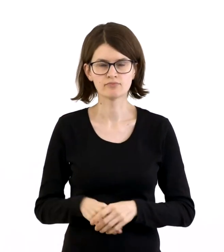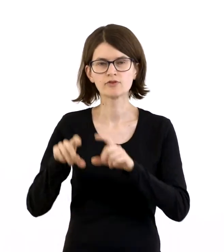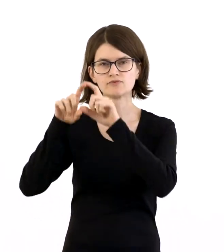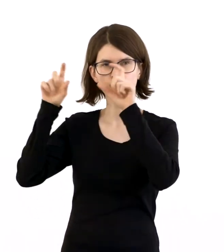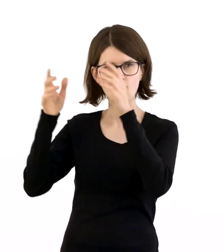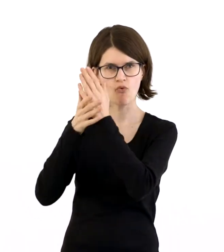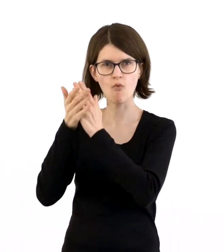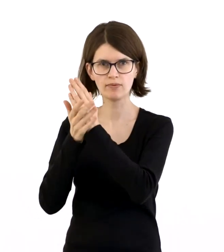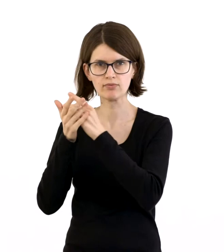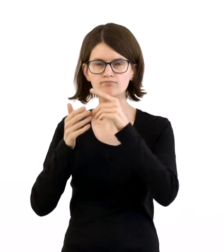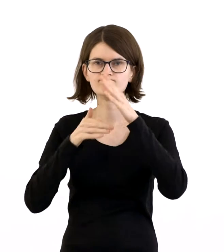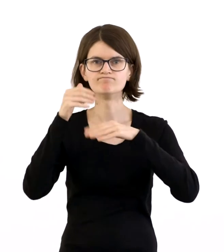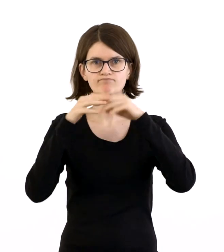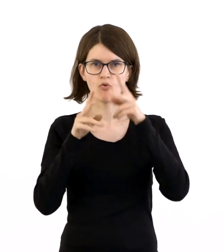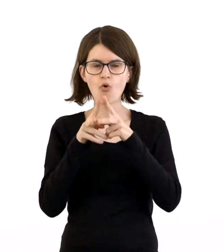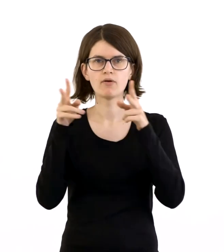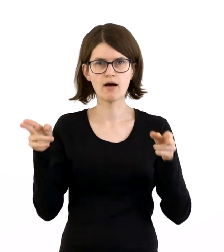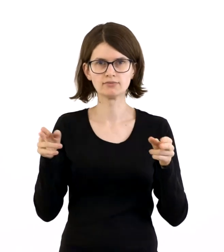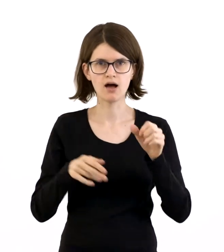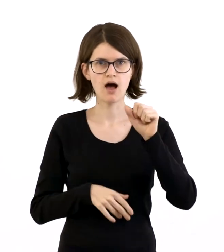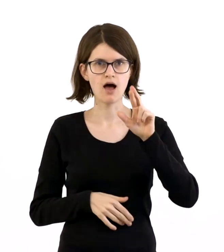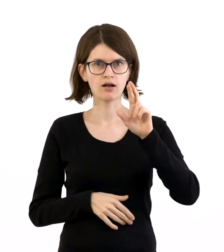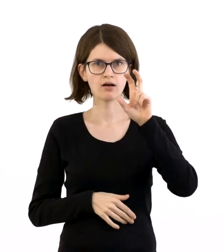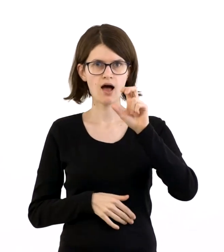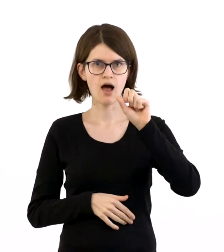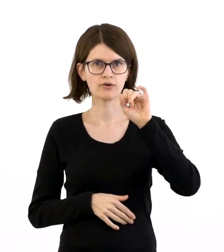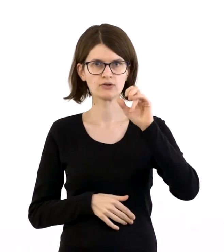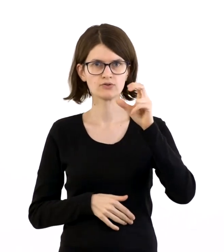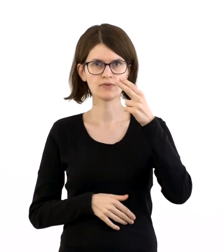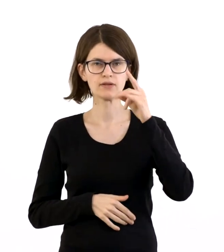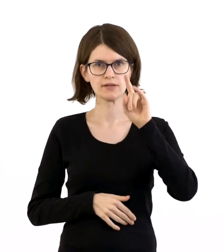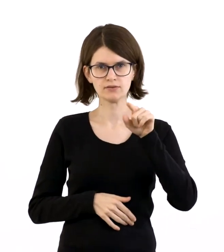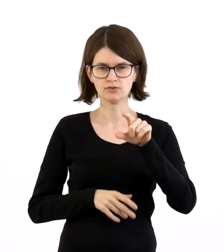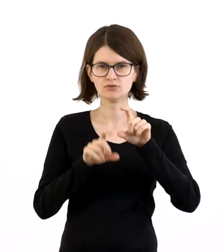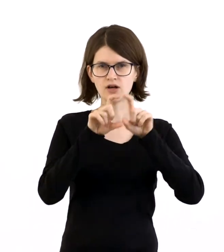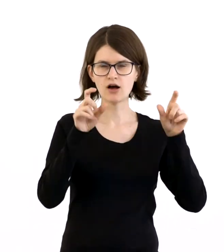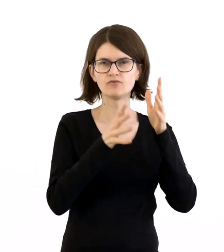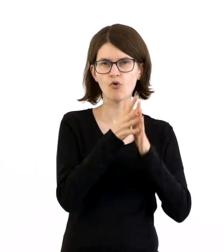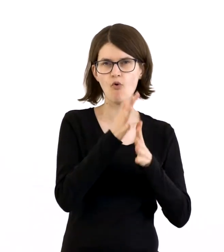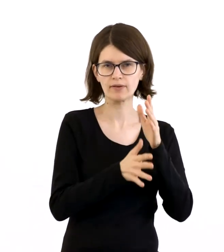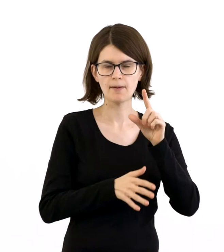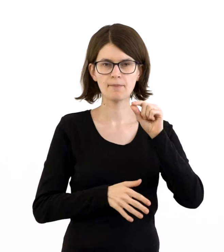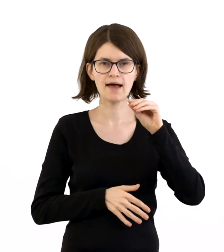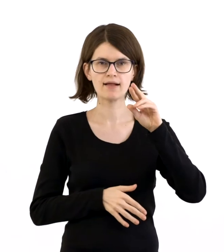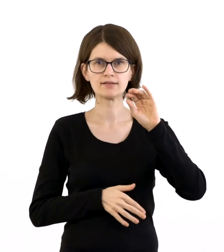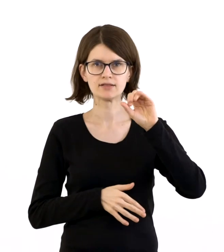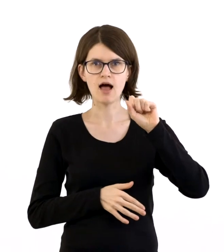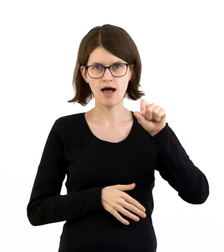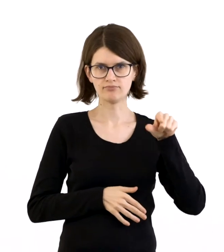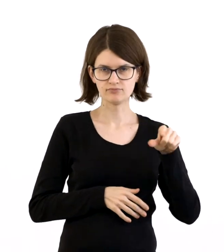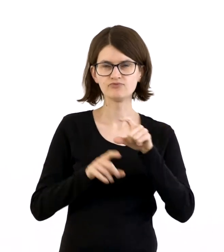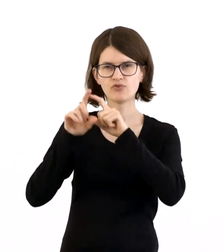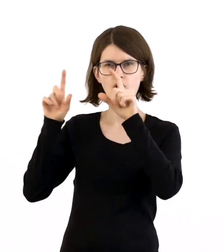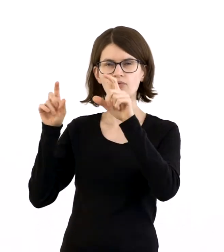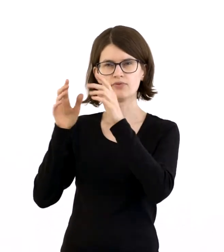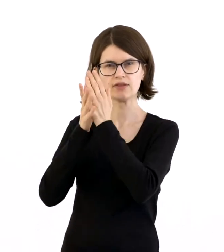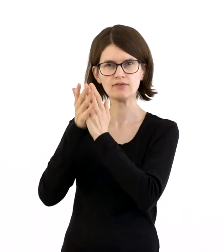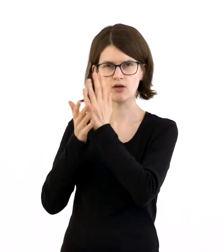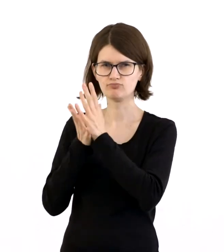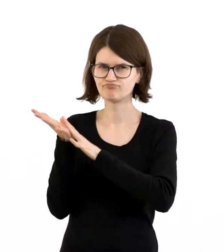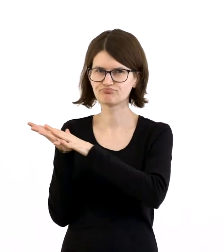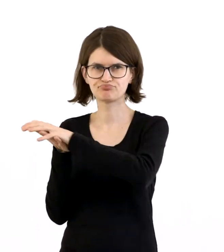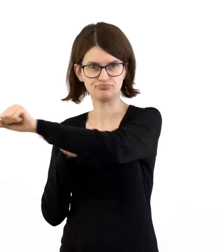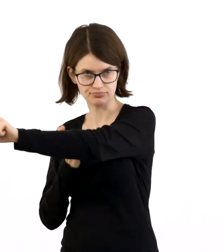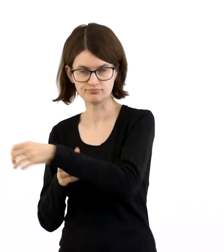Świątynie zbudowane w okresie archaicznym zostały zniszczone podczas wojen perskich.